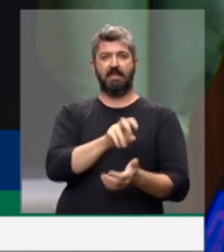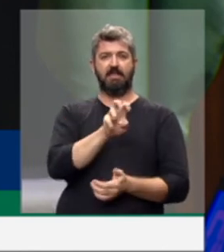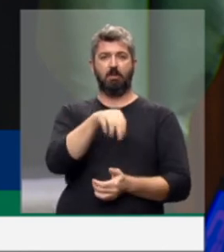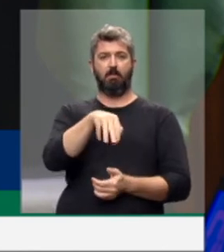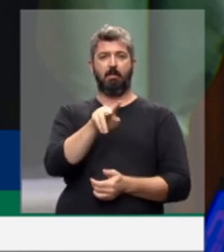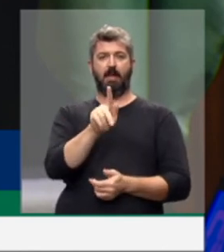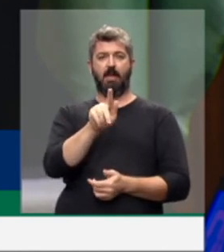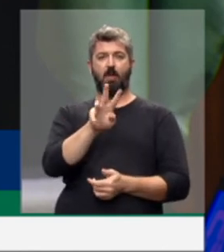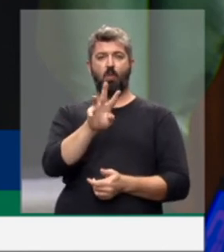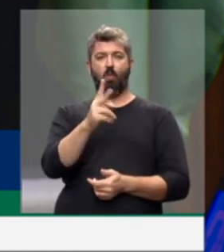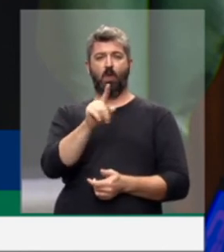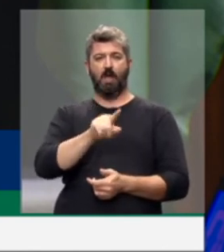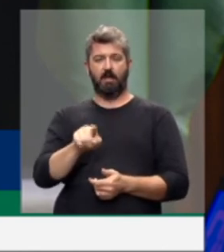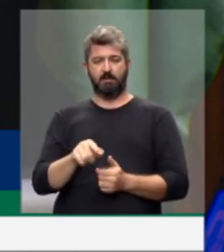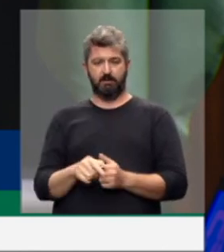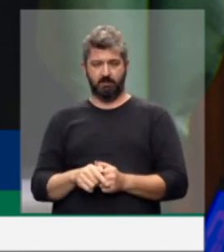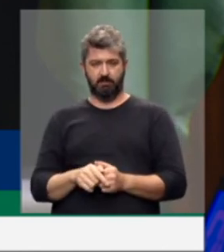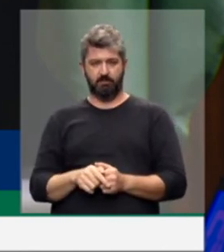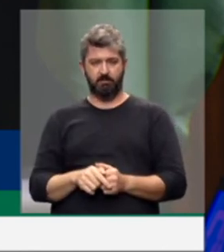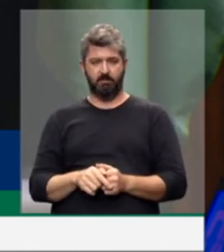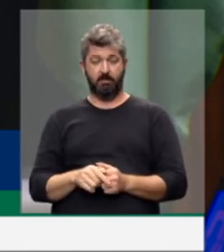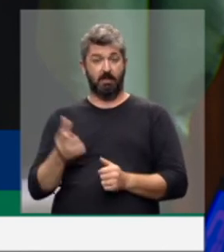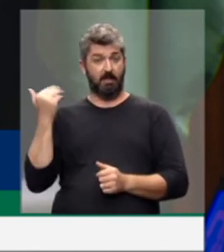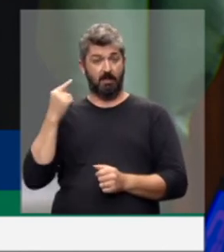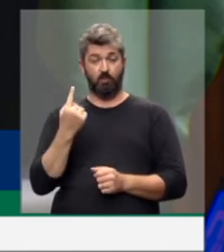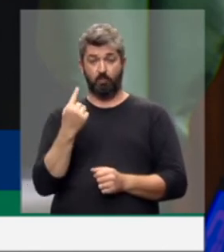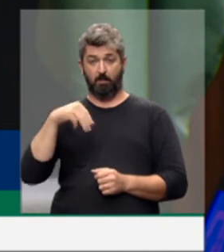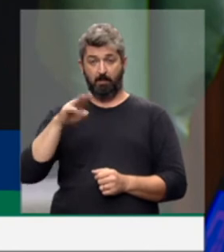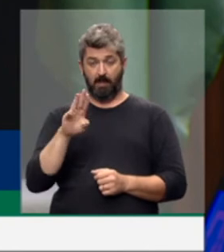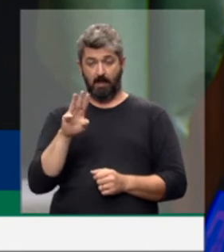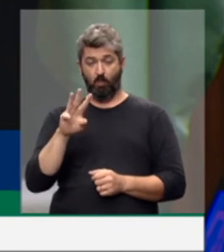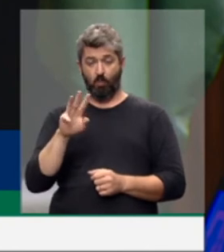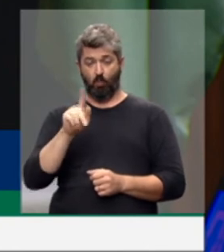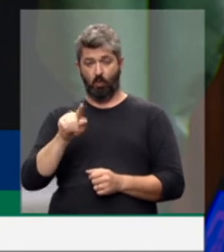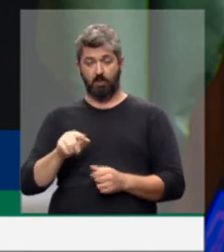BENEFICIADOS OU PREJUDICADOS, SE A GENTE PEGAR CENTRAL ELÉTRICAS ATÉ CINCO MEGA,